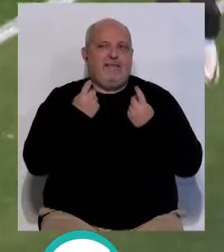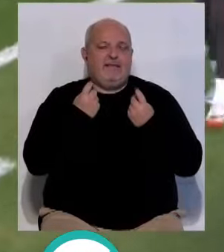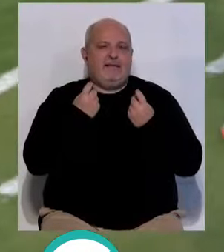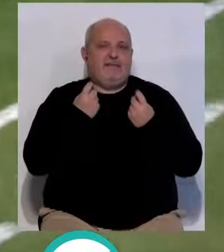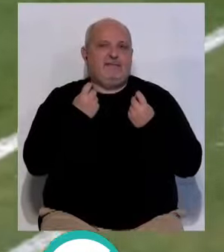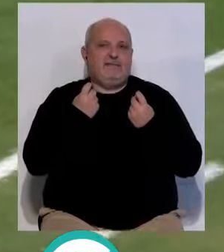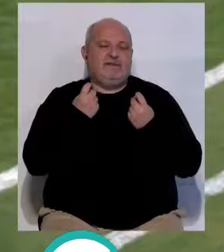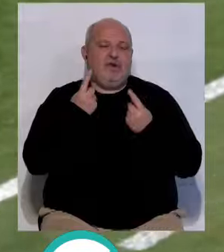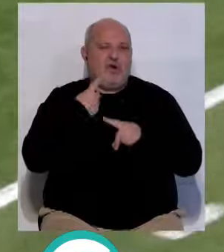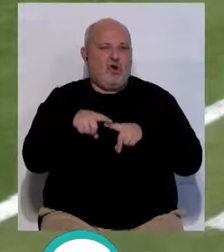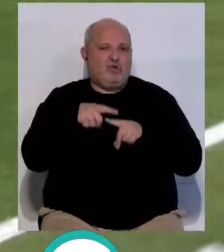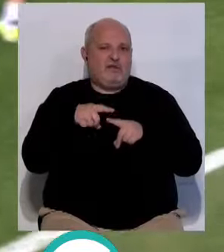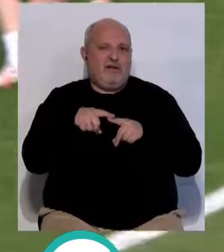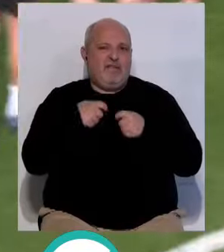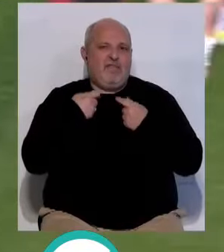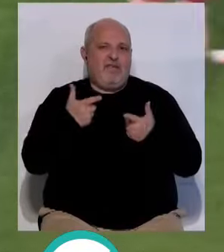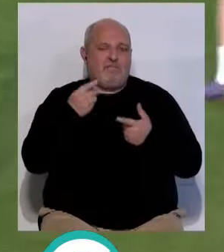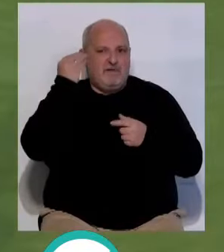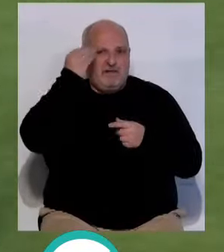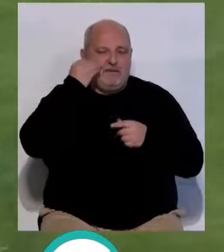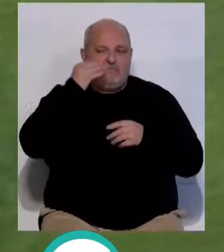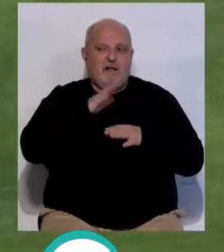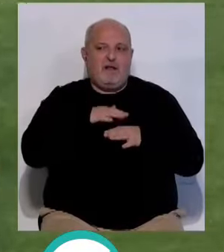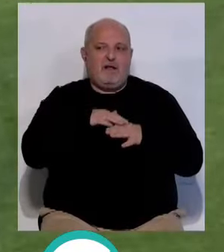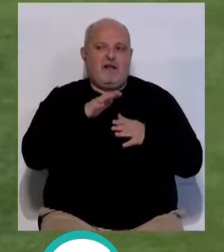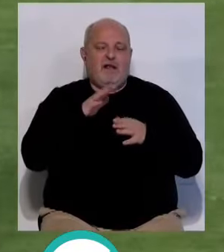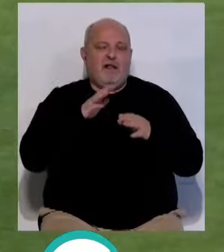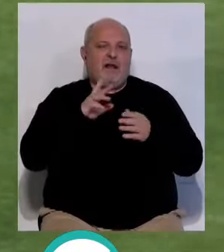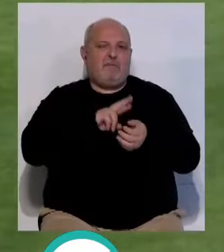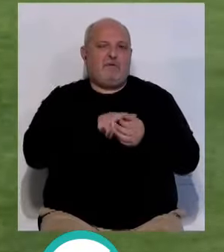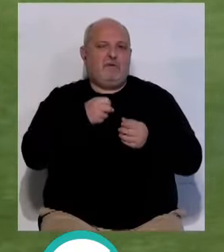serie también de cosas a su alrededor creo yo para dar un gran rendimiento que lo puede dar